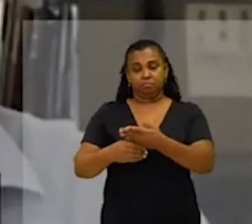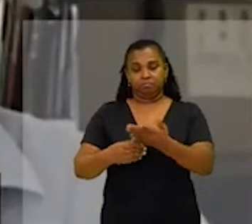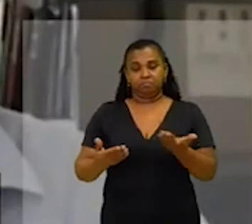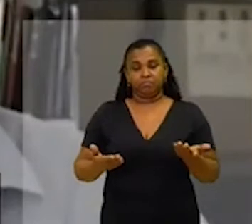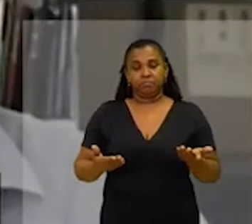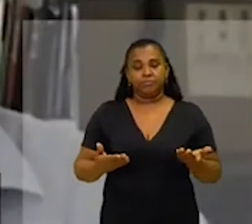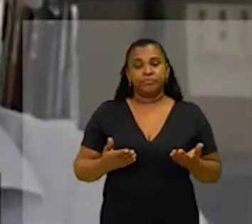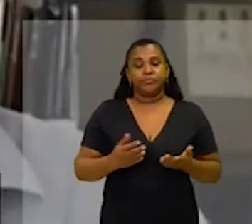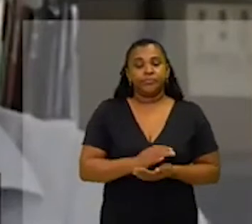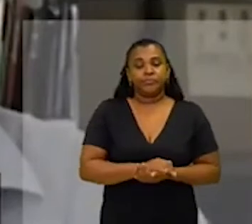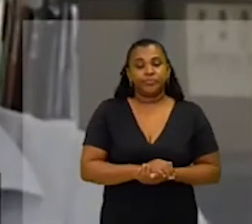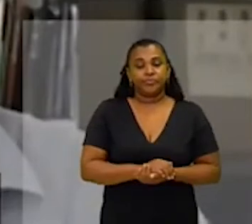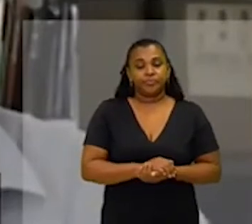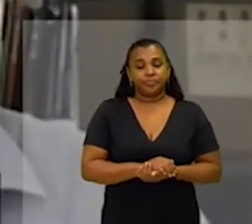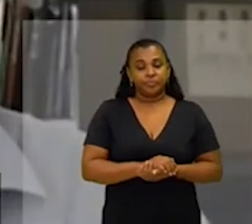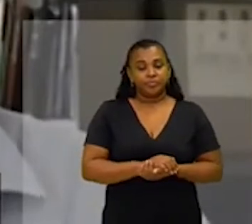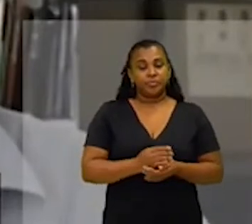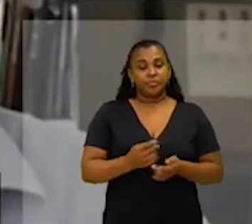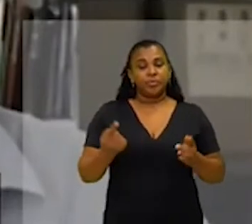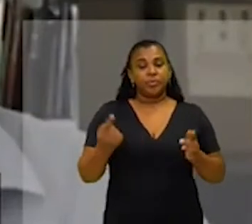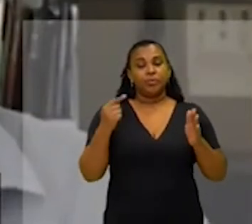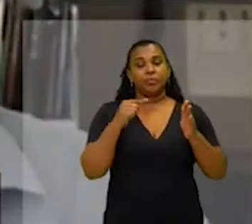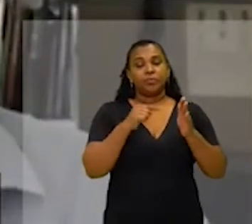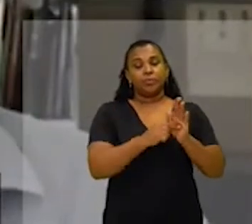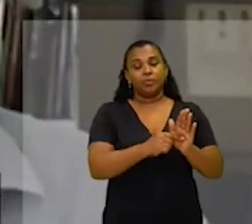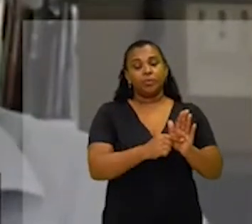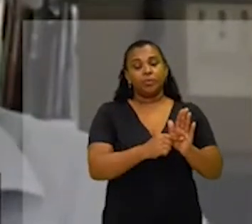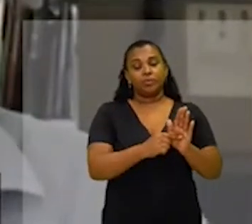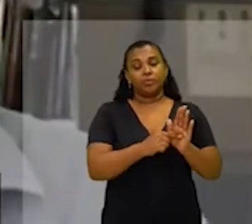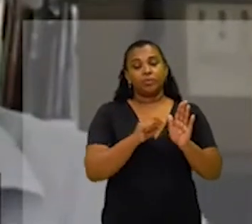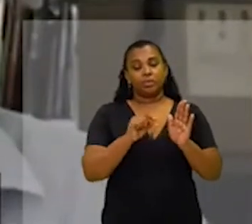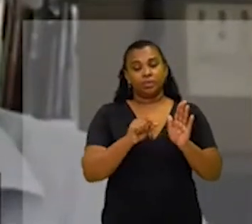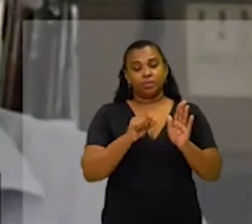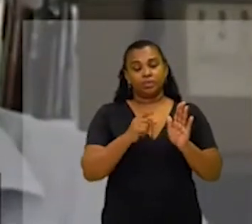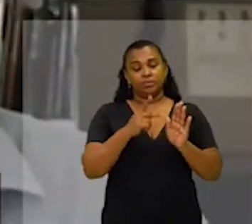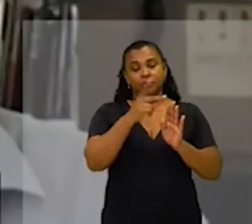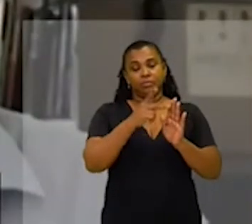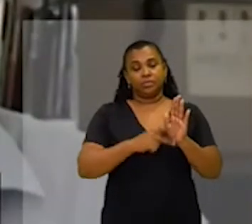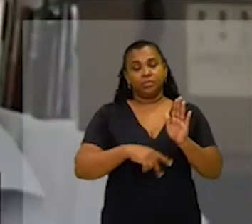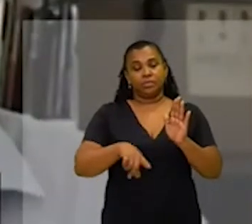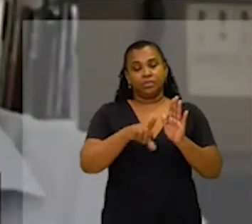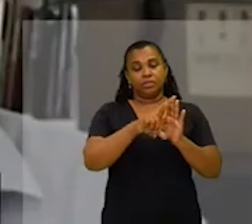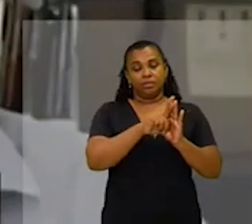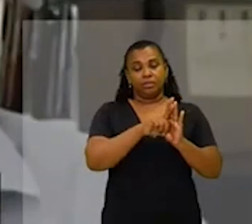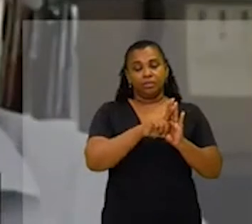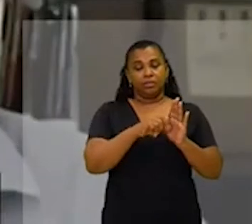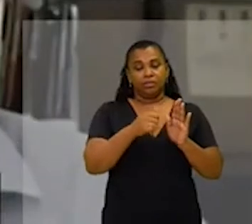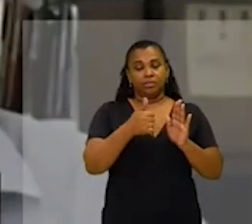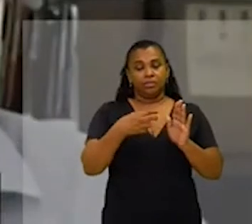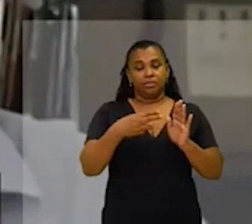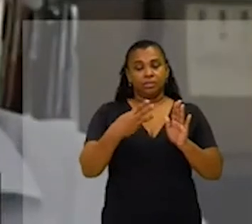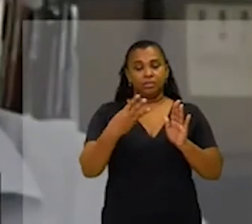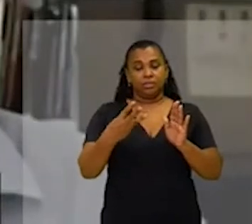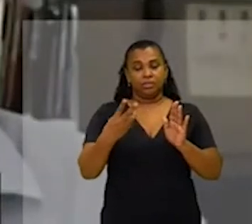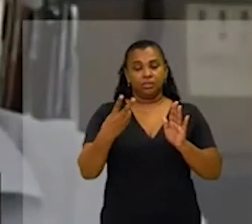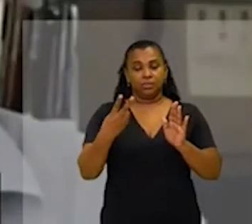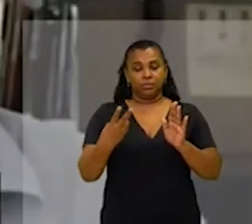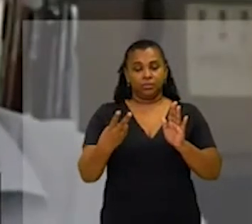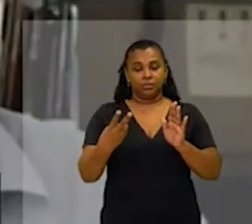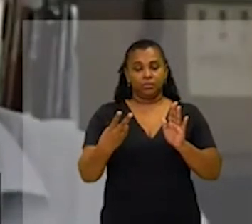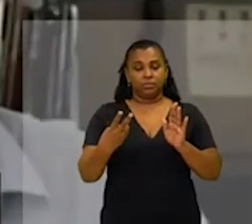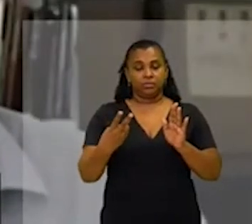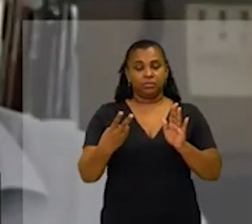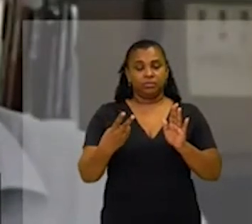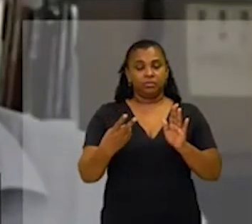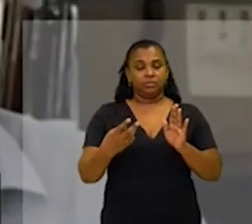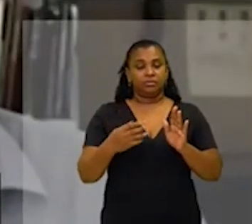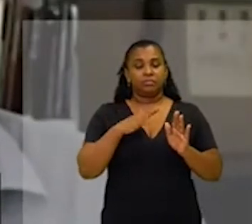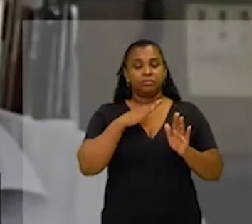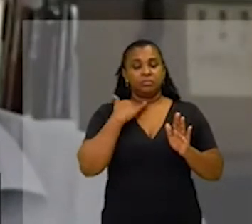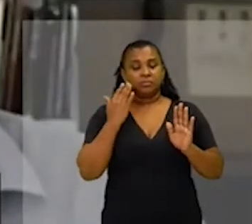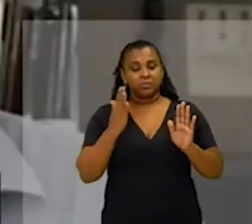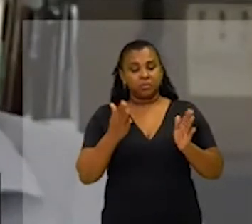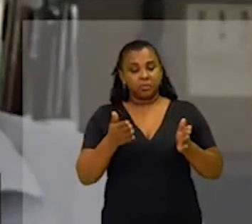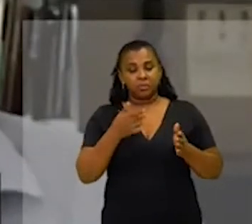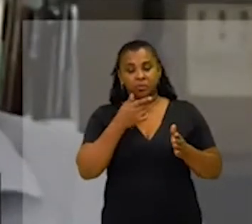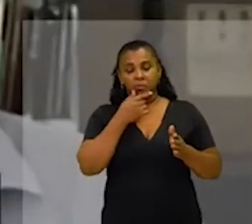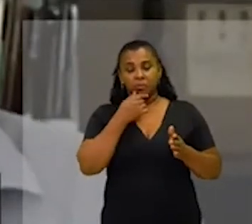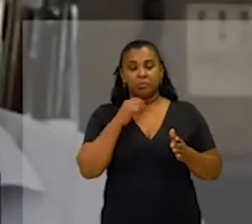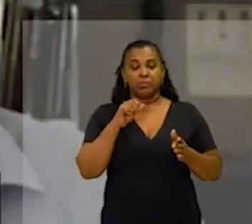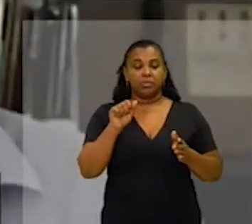o ponto de referência que é o projeto de lei nº 13 32 só 12 Abdias Nascimento and ali ele ele previa